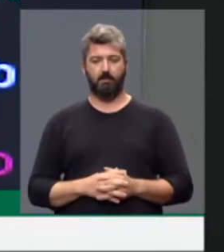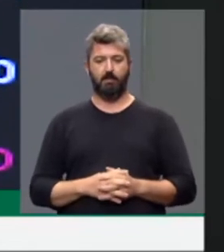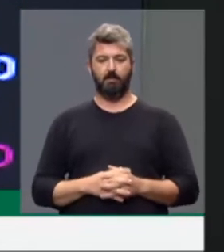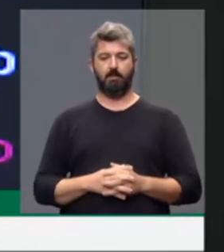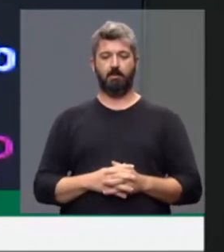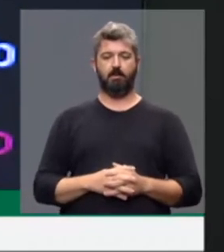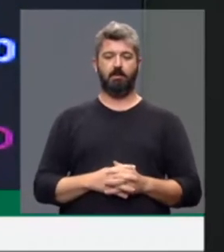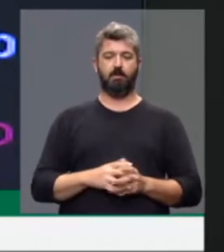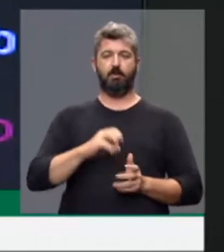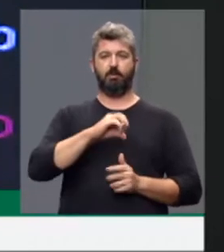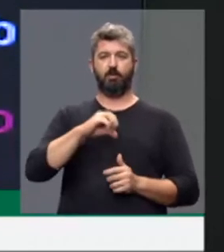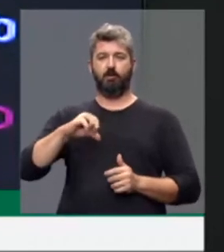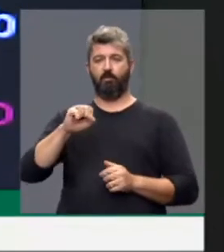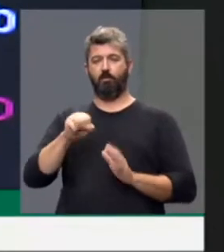PRECISAM DE UMA MEDIDA DESSA